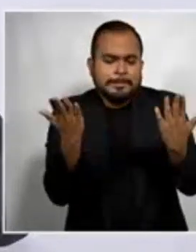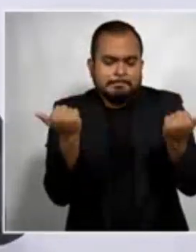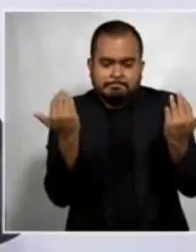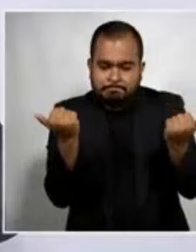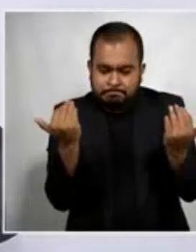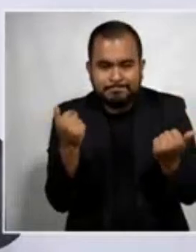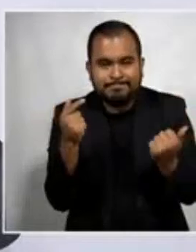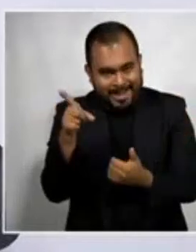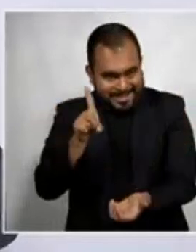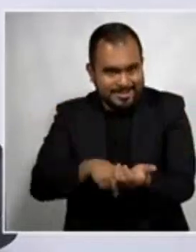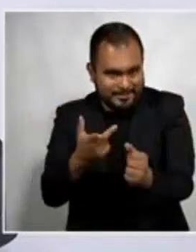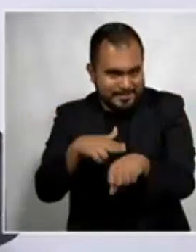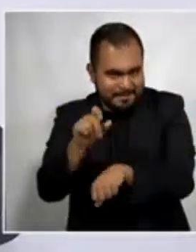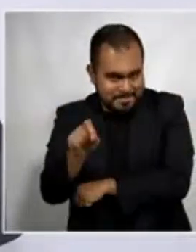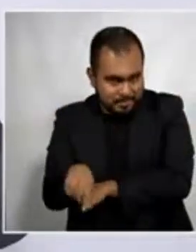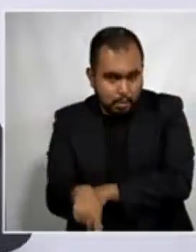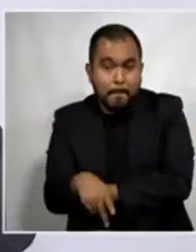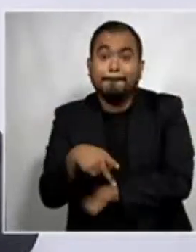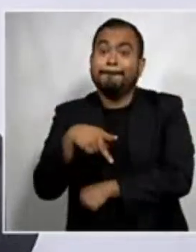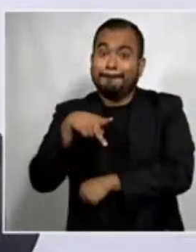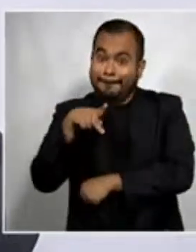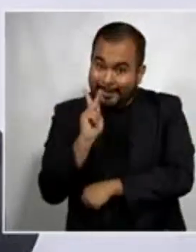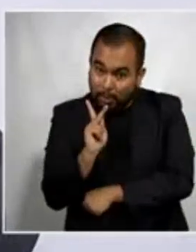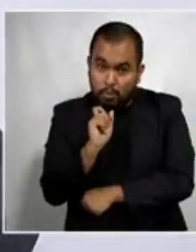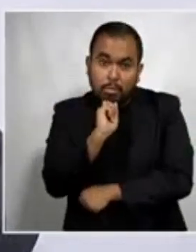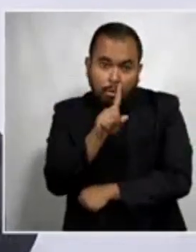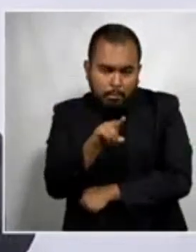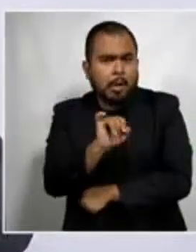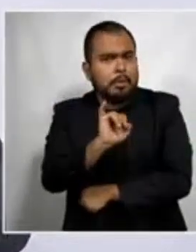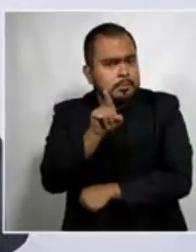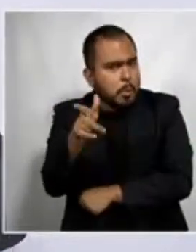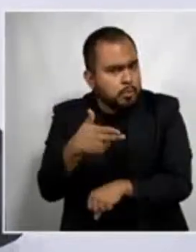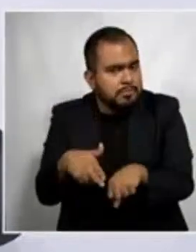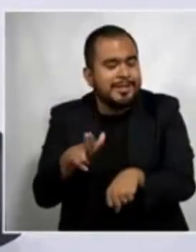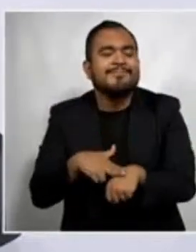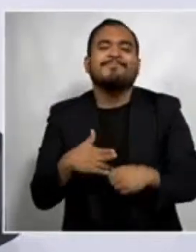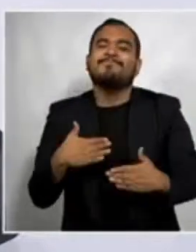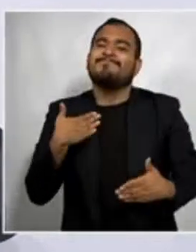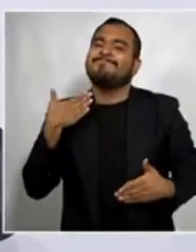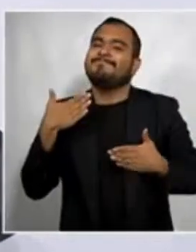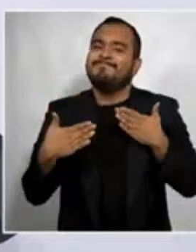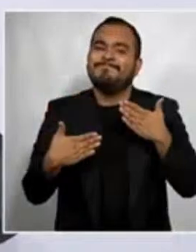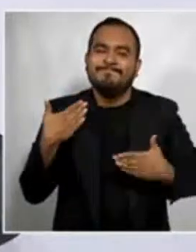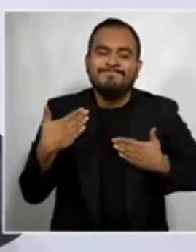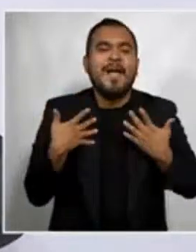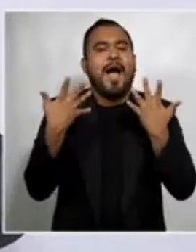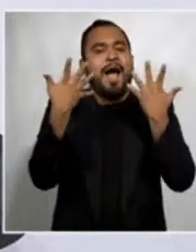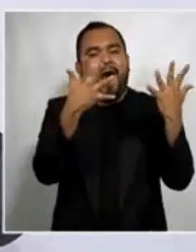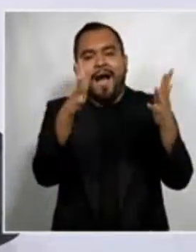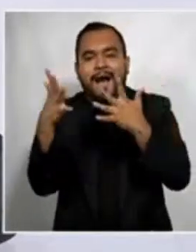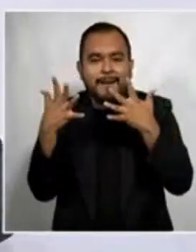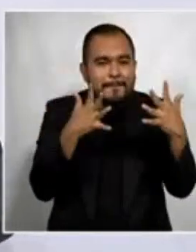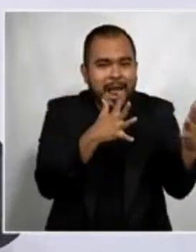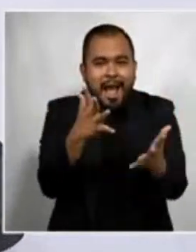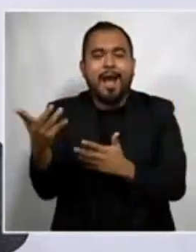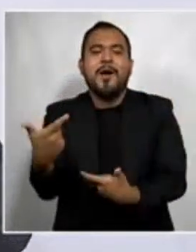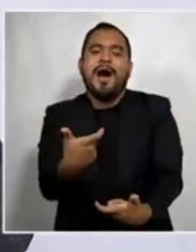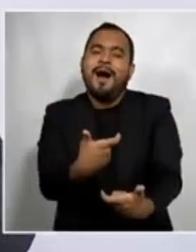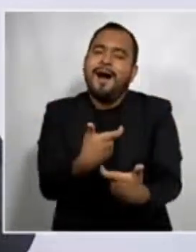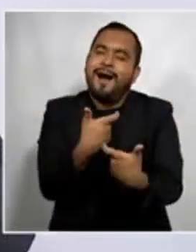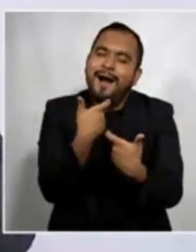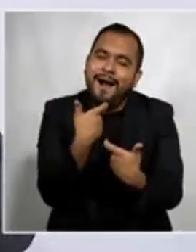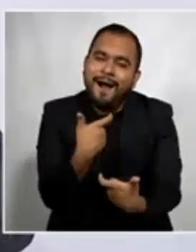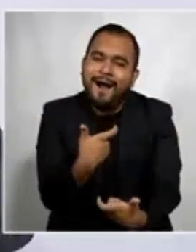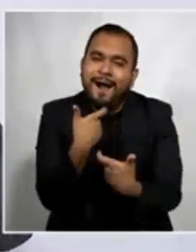embargo, también ha sido escenario de alegrías, de aplausos, de risas, de recuperaciones,